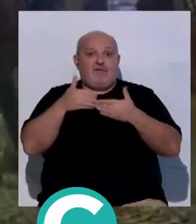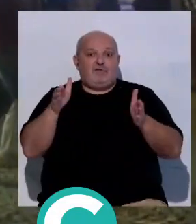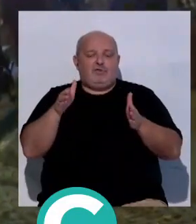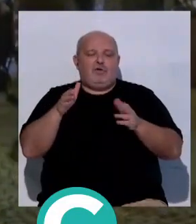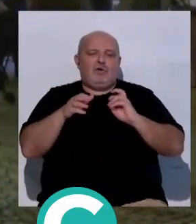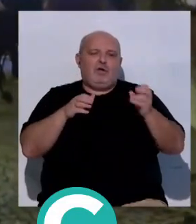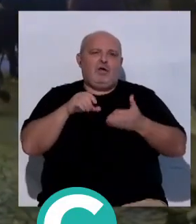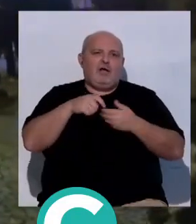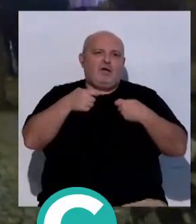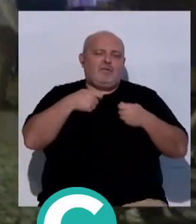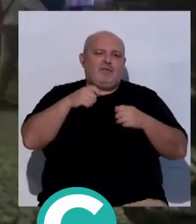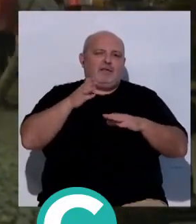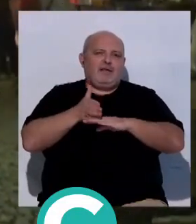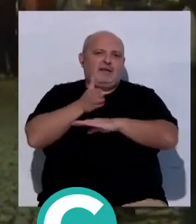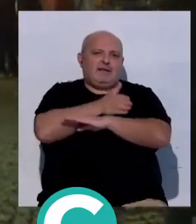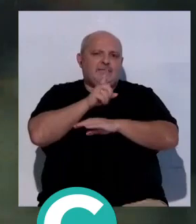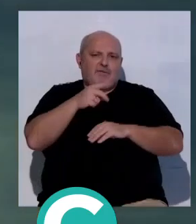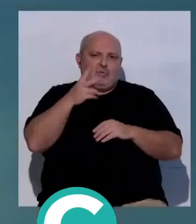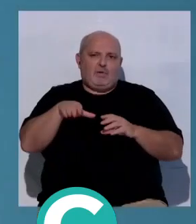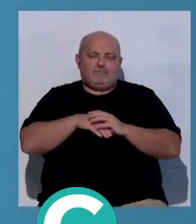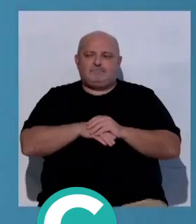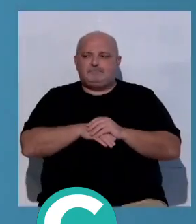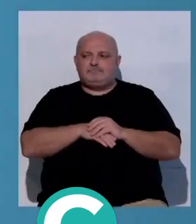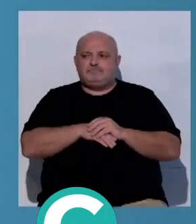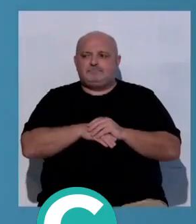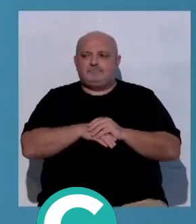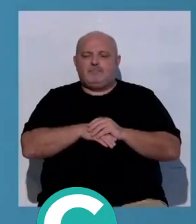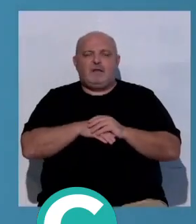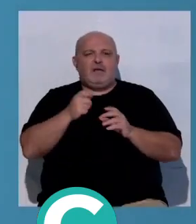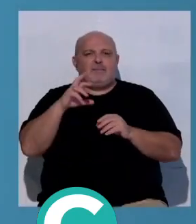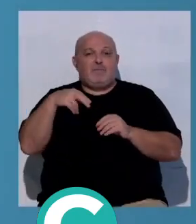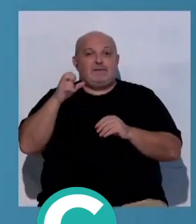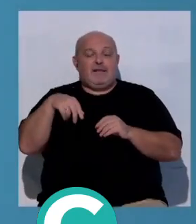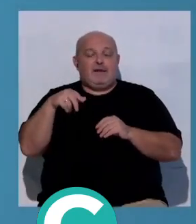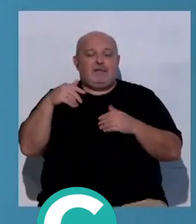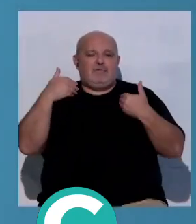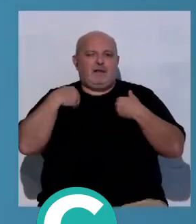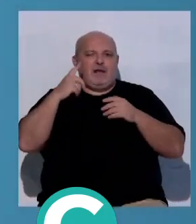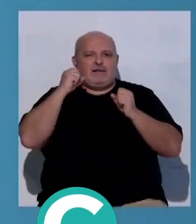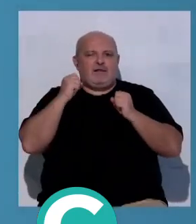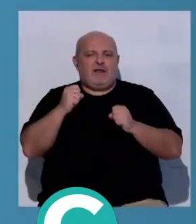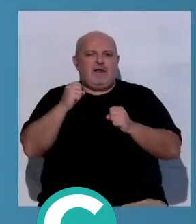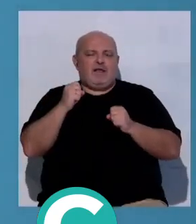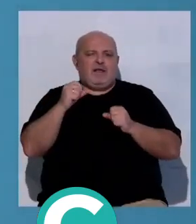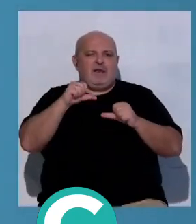asociación de comerciantes de extramuro Casimiro mantel catedrático de ingeniería química ha ganado